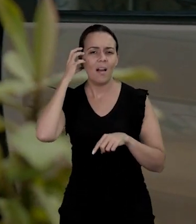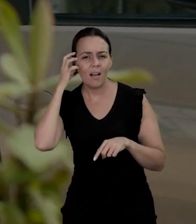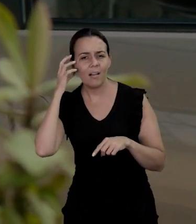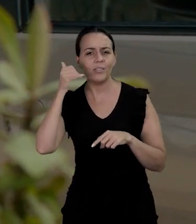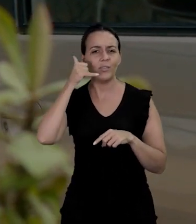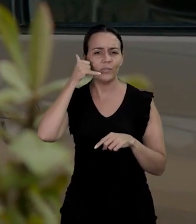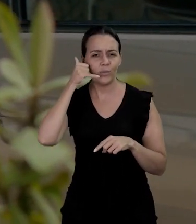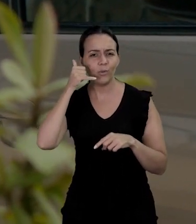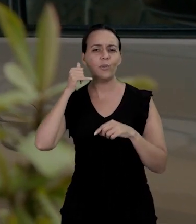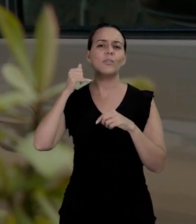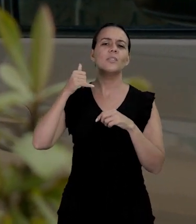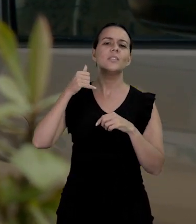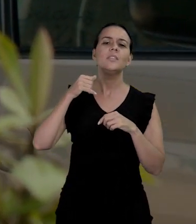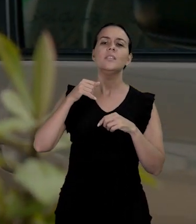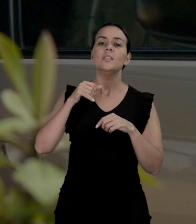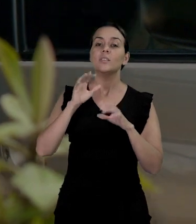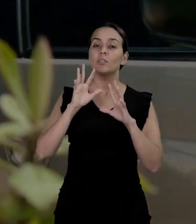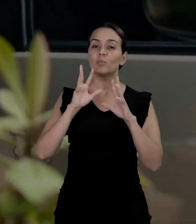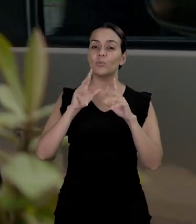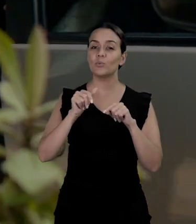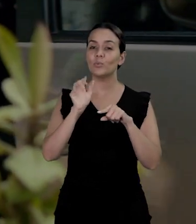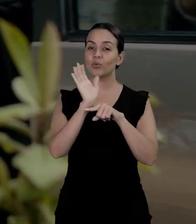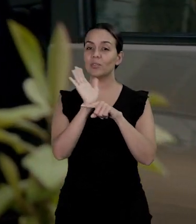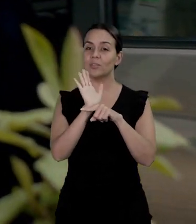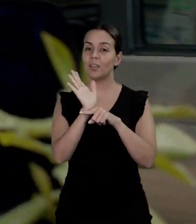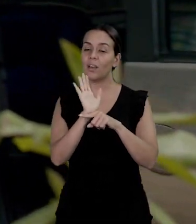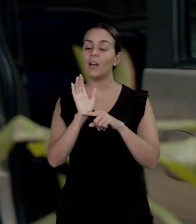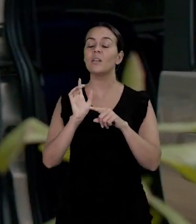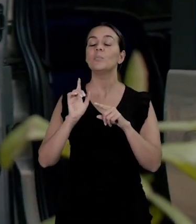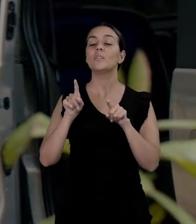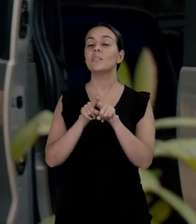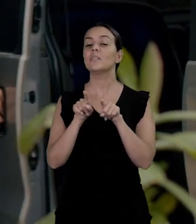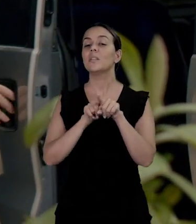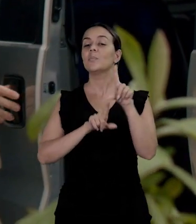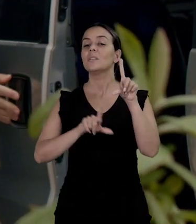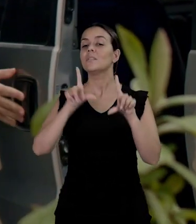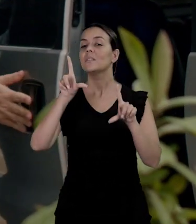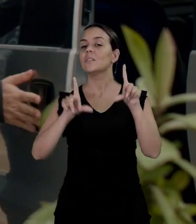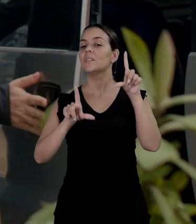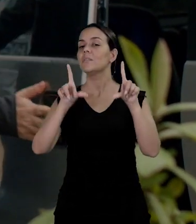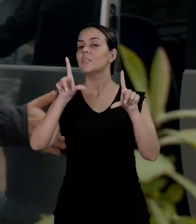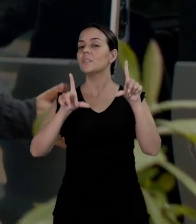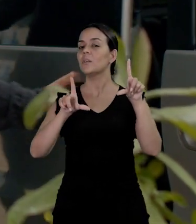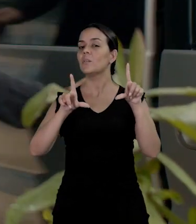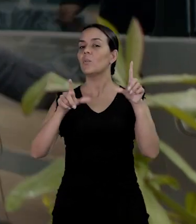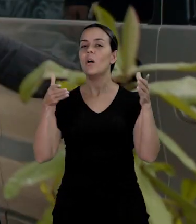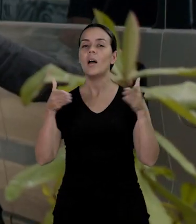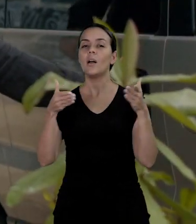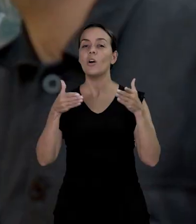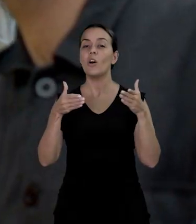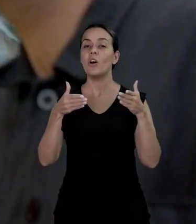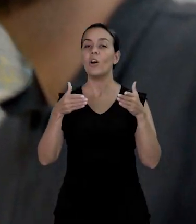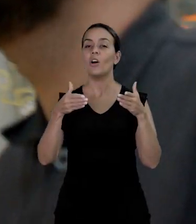o cinema e a televisão. Agora, porém, com os satélites